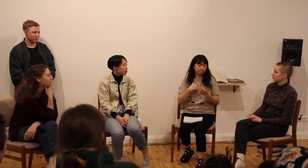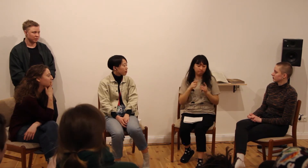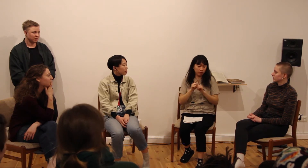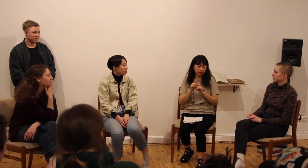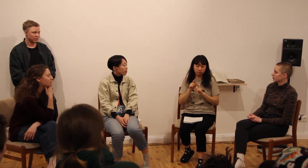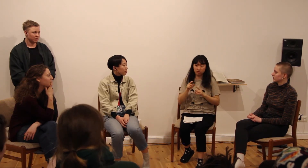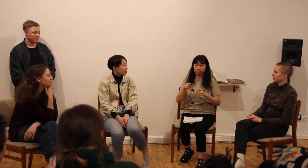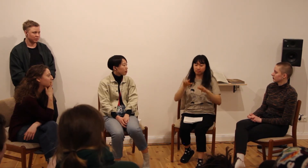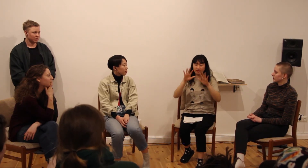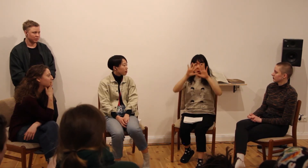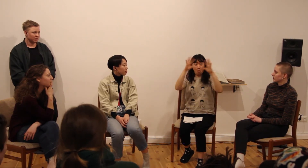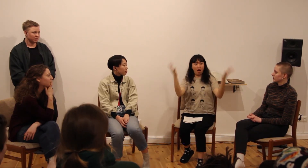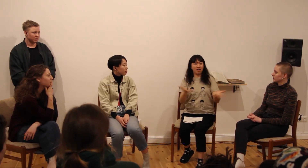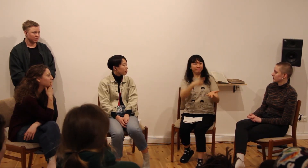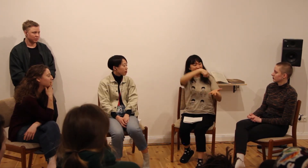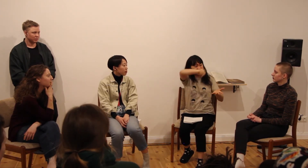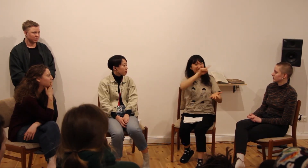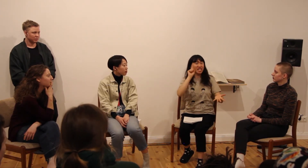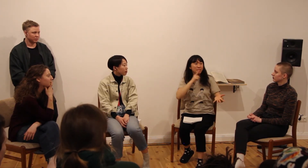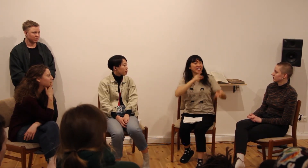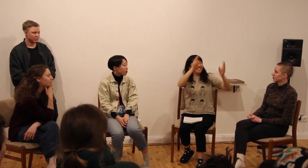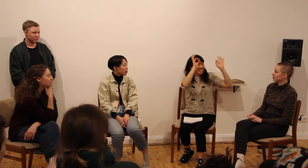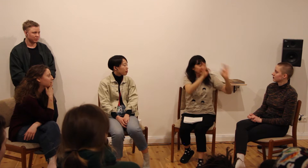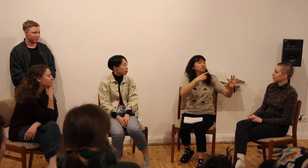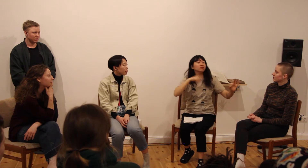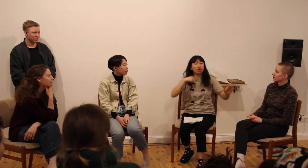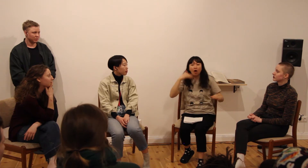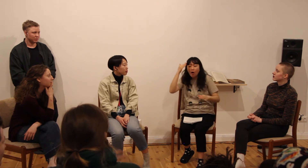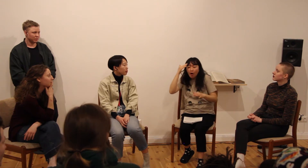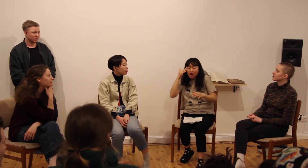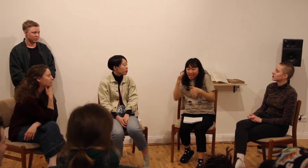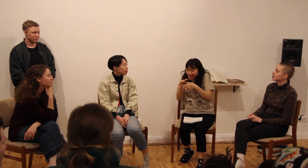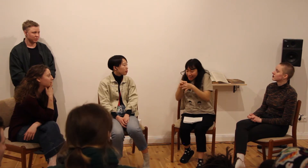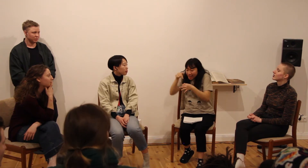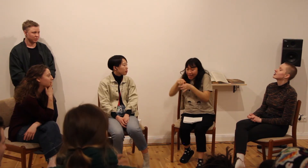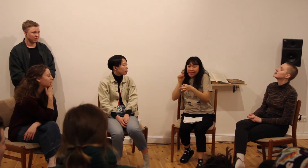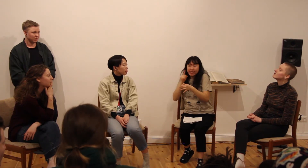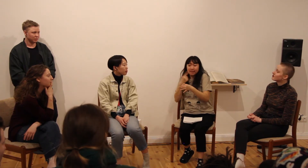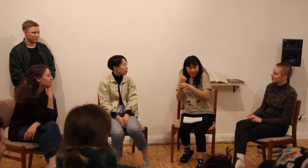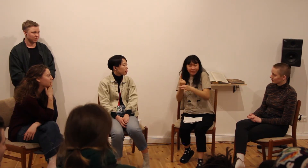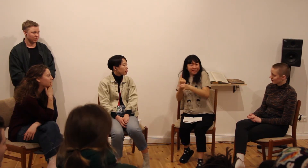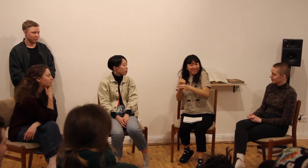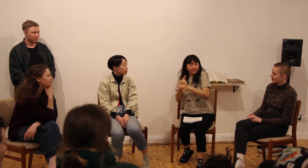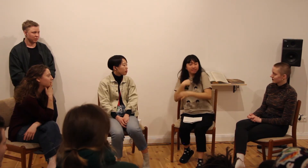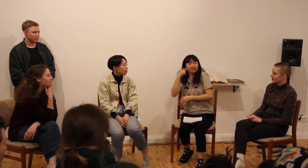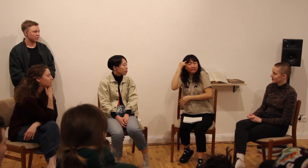Und wenn die Kinder dann großer werden und sie sich in der Gebärdensprache gut auskennen,